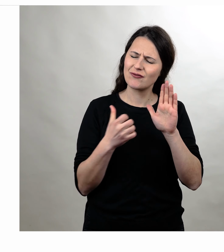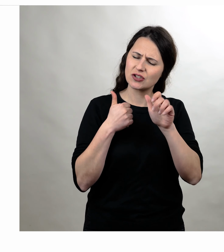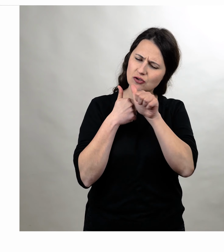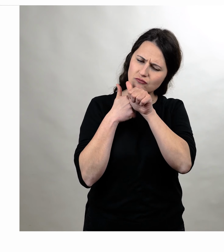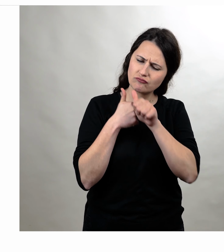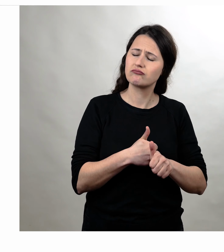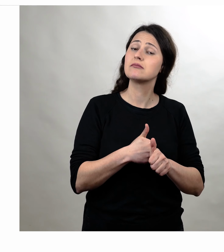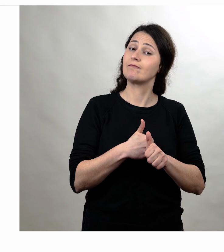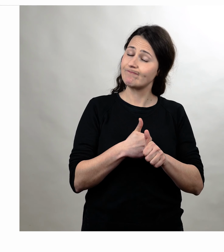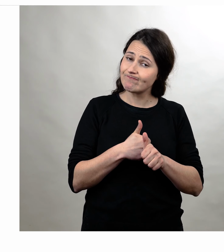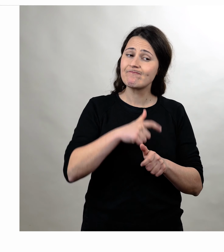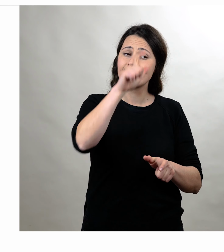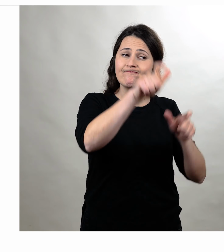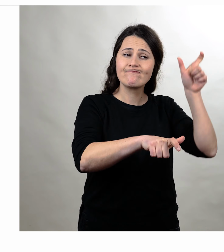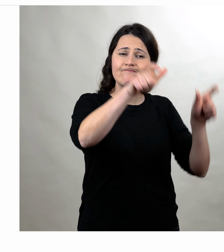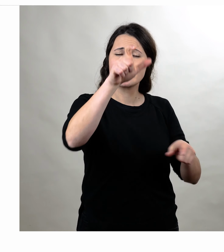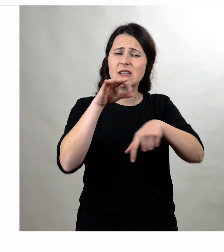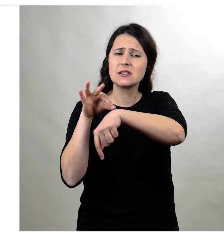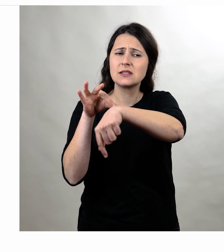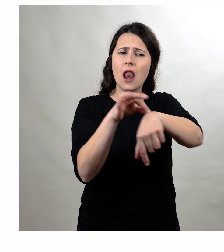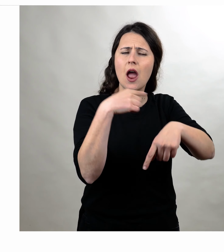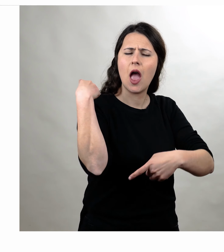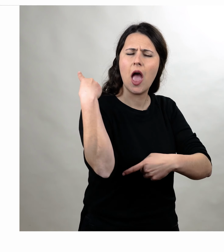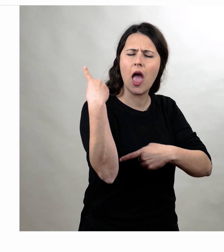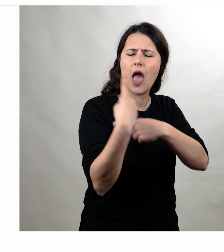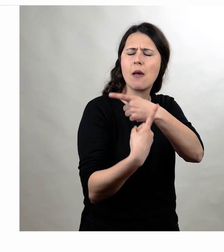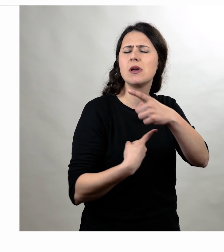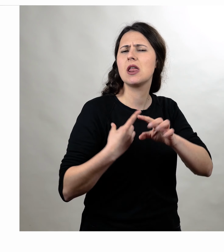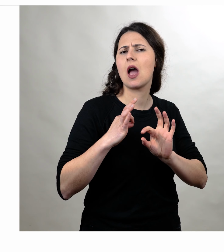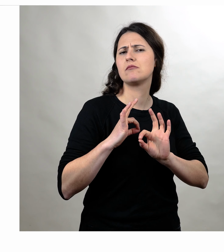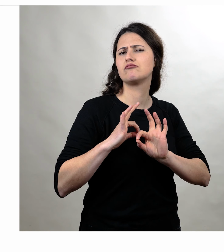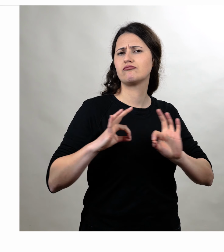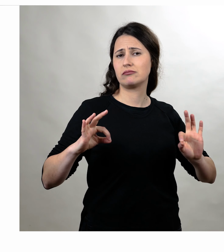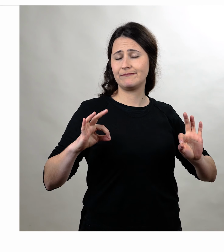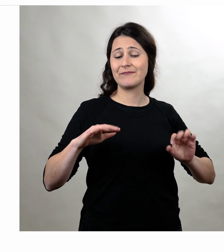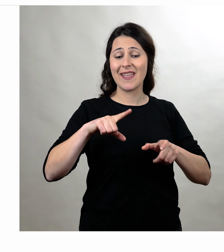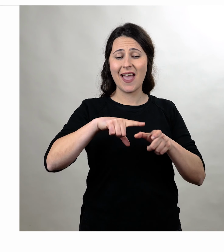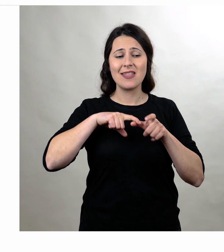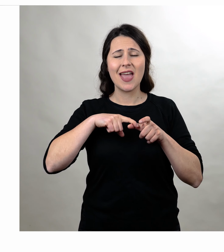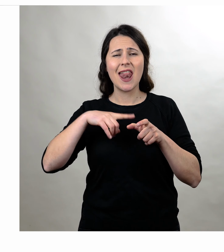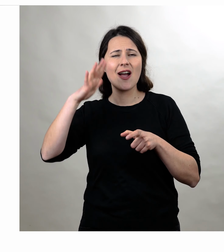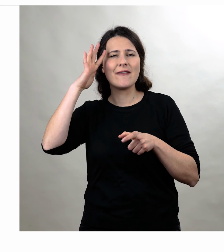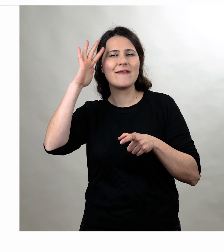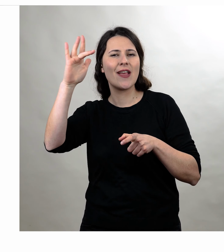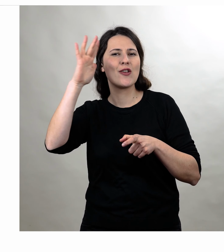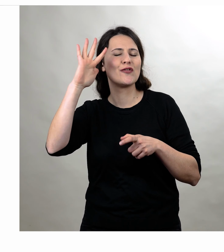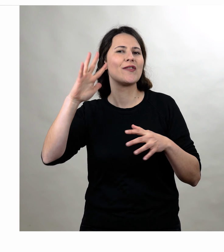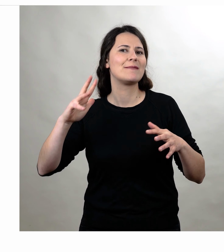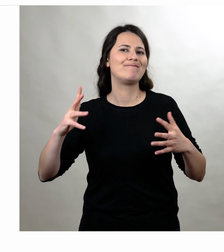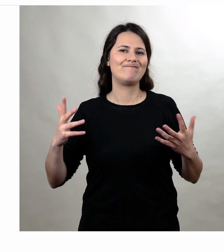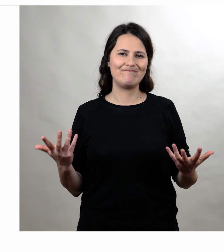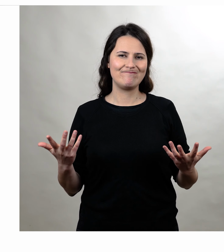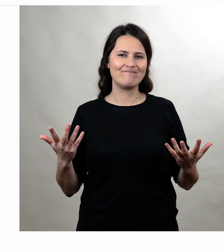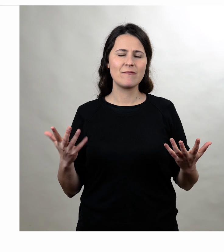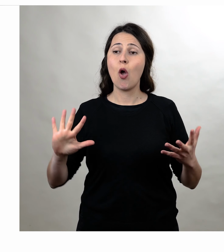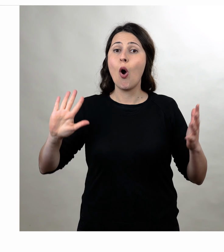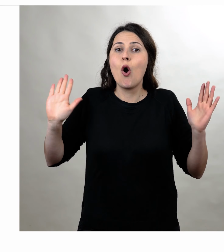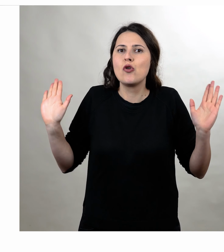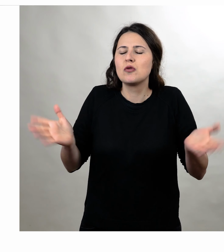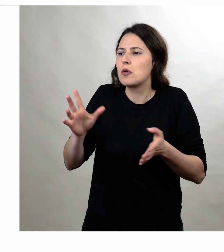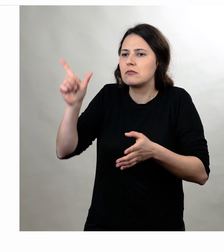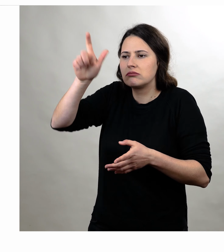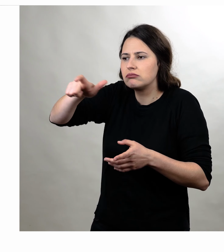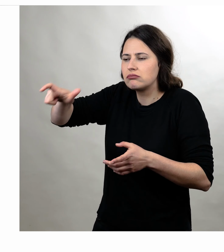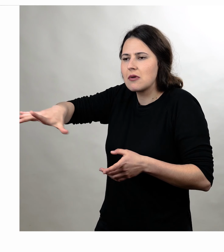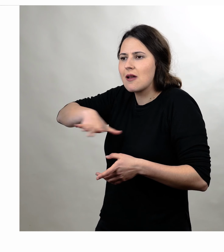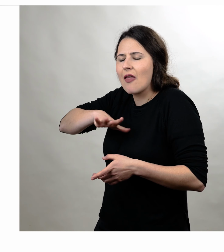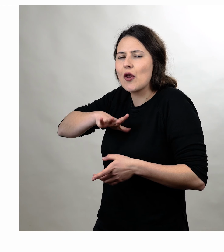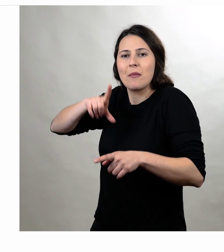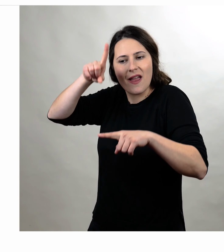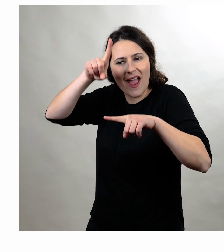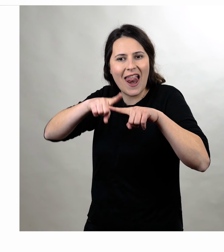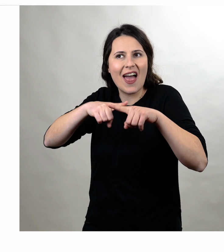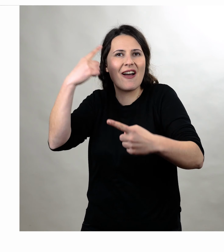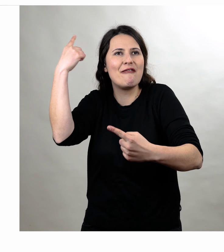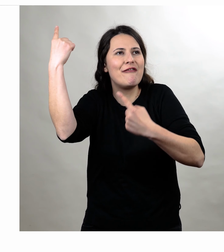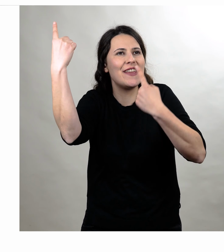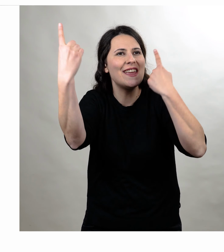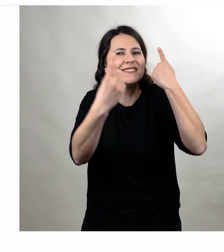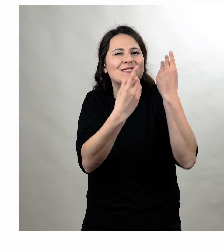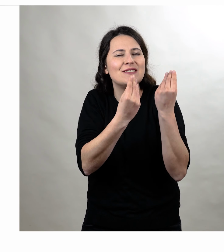Το όραμα της εταιρείας είναι όσο το δυνατόν περισσότεροι άνθρωποι να έρθουν σε επαφή με την Ελληνική φύση.